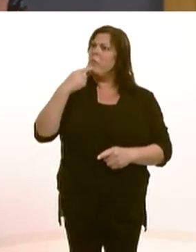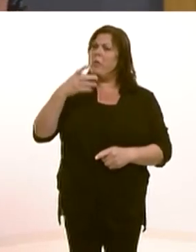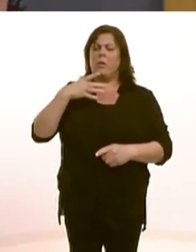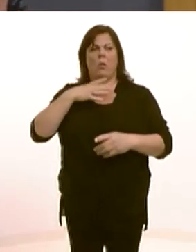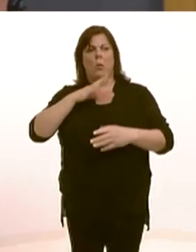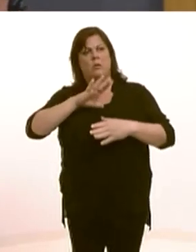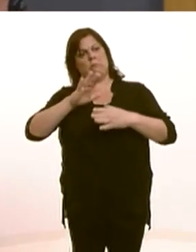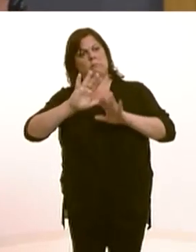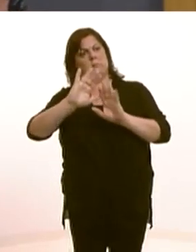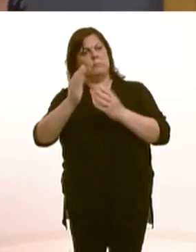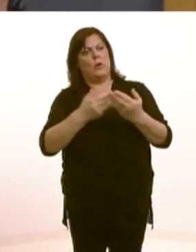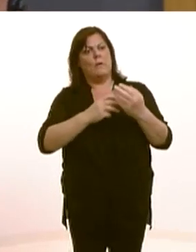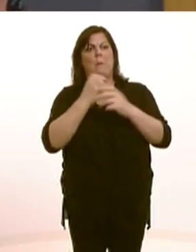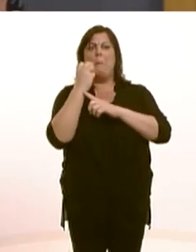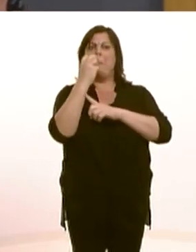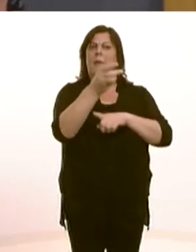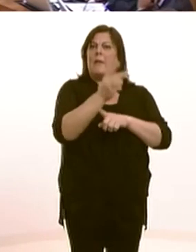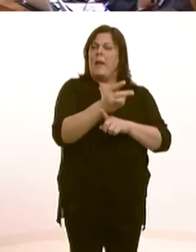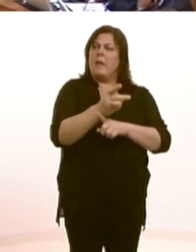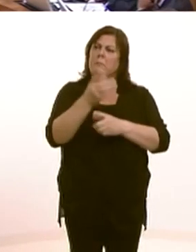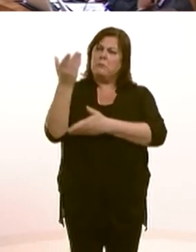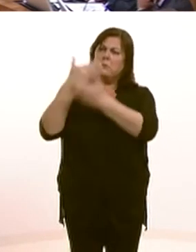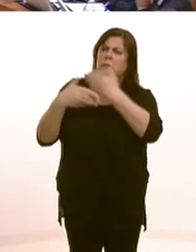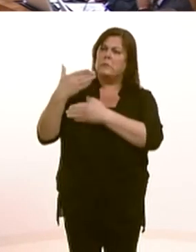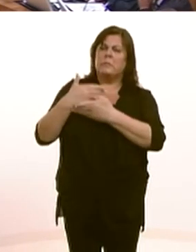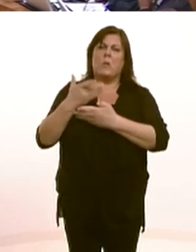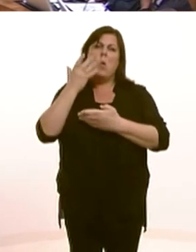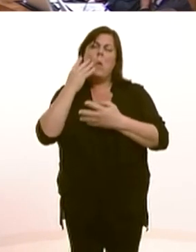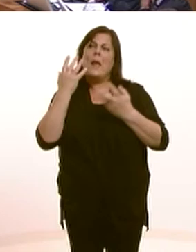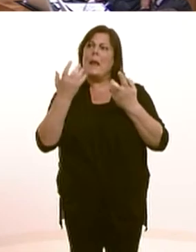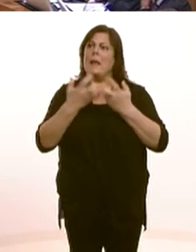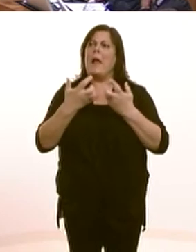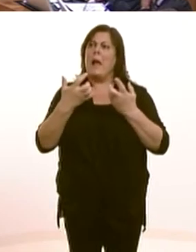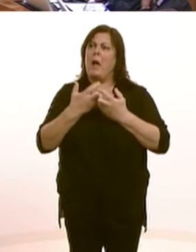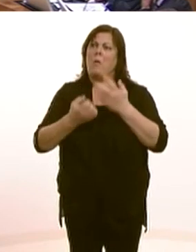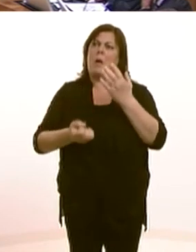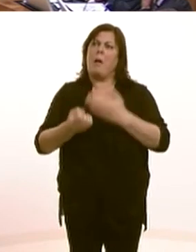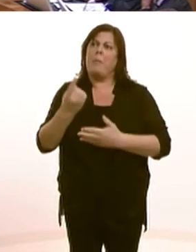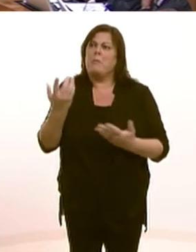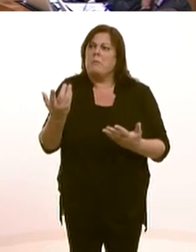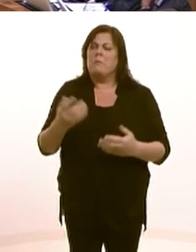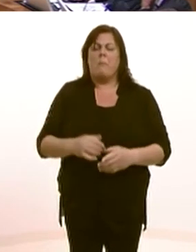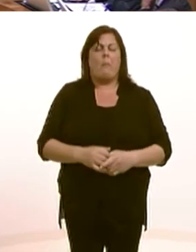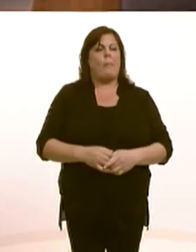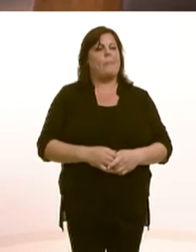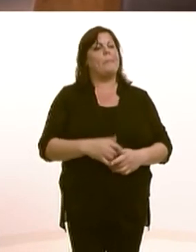wnewch chi ddweud pryd, ac ym mha ffordd maeír Llywodraeth yn mynd i ddiogelu bod hyn yn digwydd? Carwyn Jones: Rydym niín erfyn iír gwasanaeth ailddechrau o fewn wythnosau.